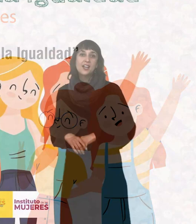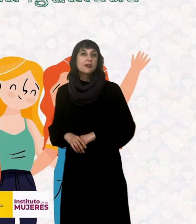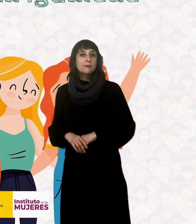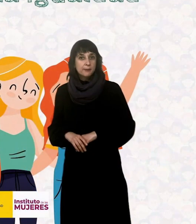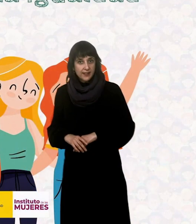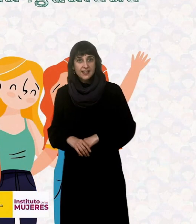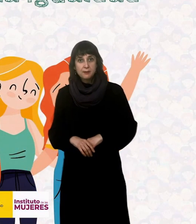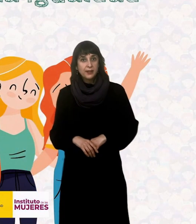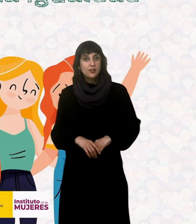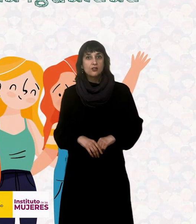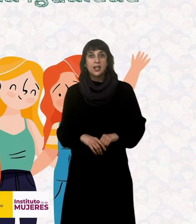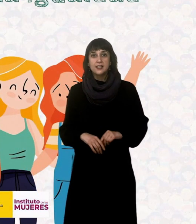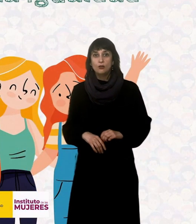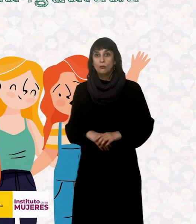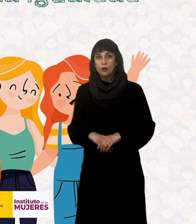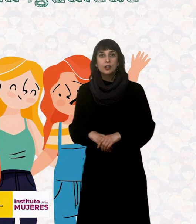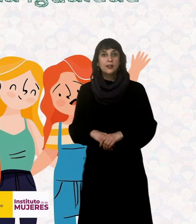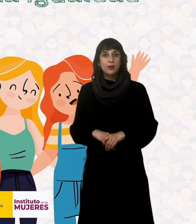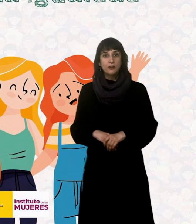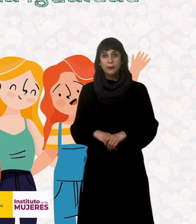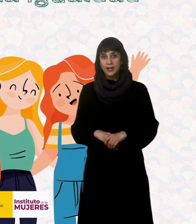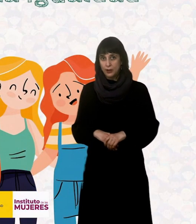Bienvenidas y bienvenidos a este nuevo MOOC de "Educación para la igualdad",